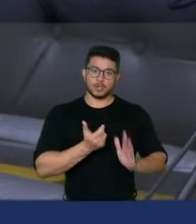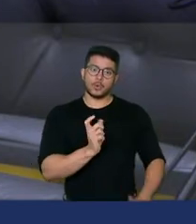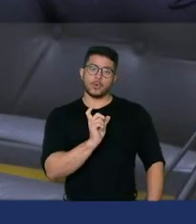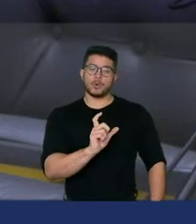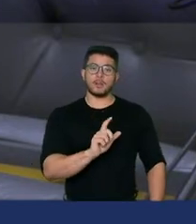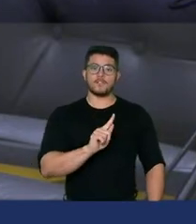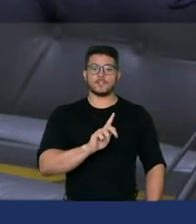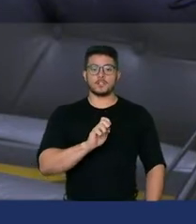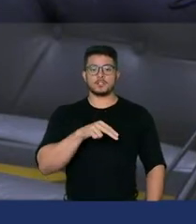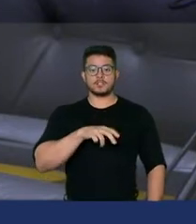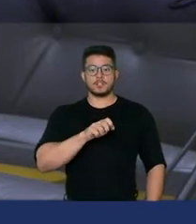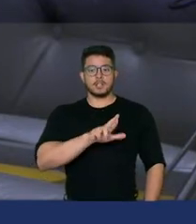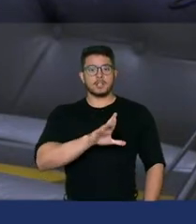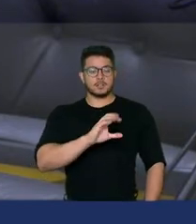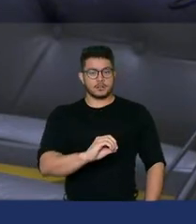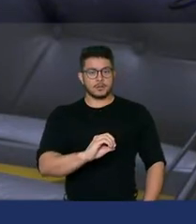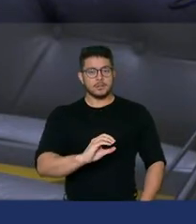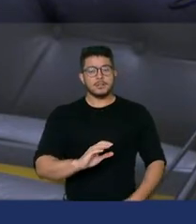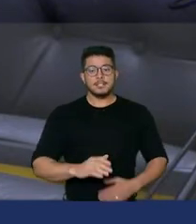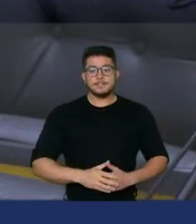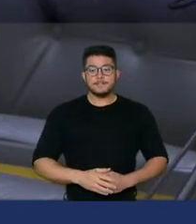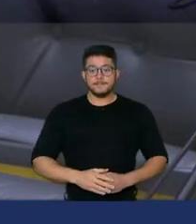PALAVRA DE LÍDER, E O DEPUTADO CELSO SABINO, EM